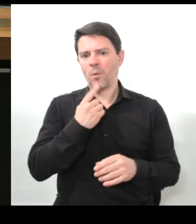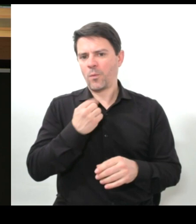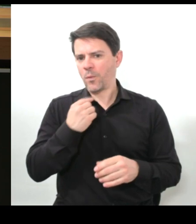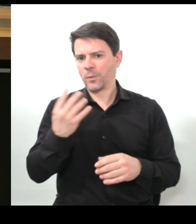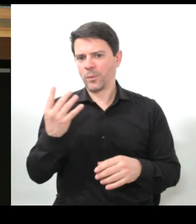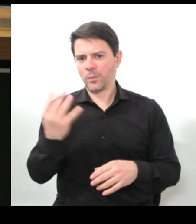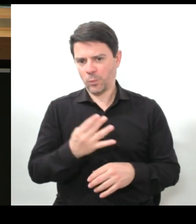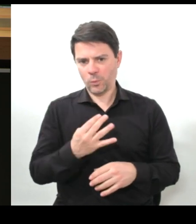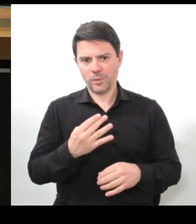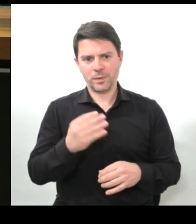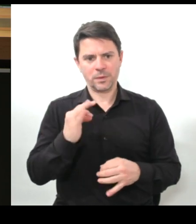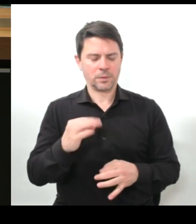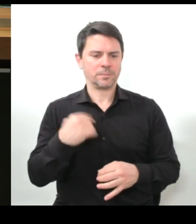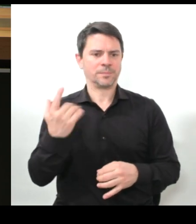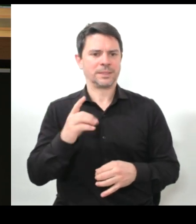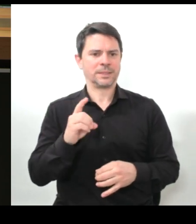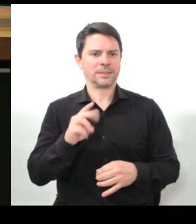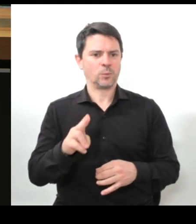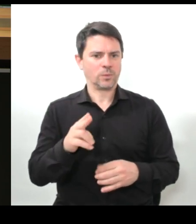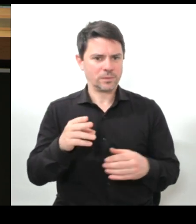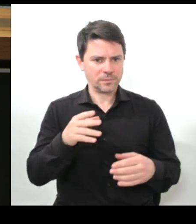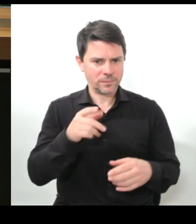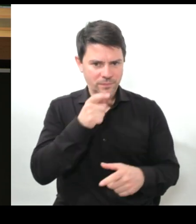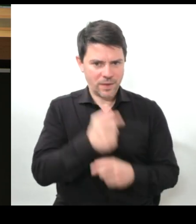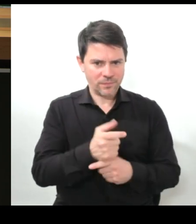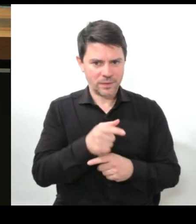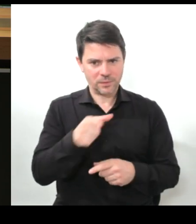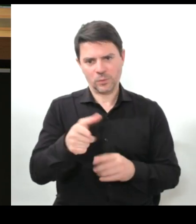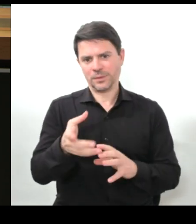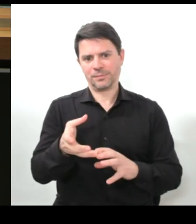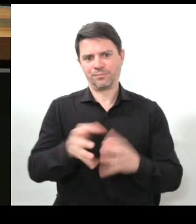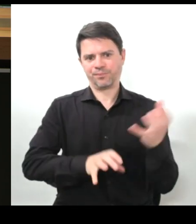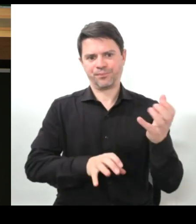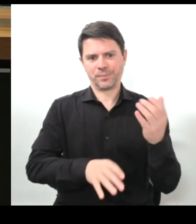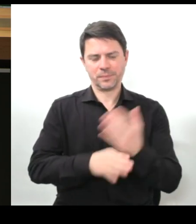Die vier Probleme sind letztlich der Konstruktionsfehler der